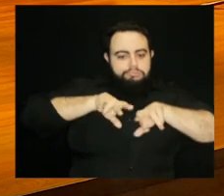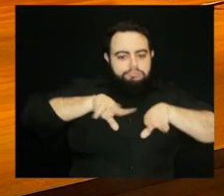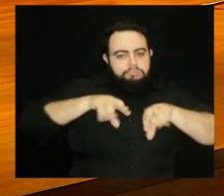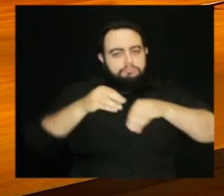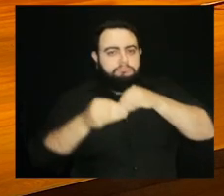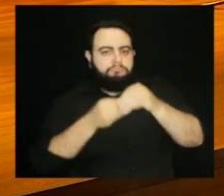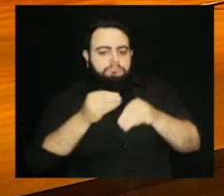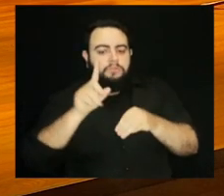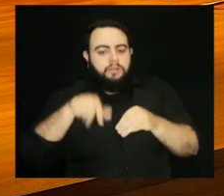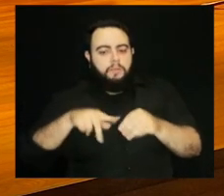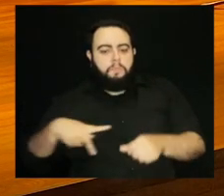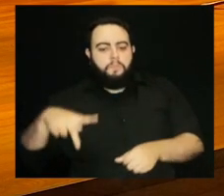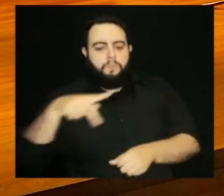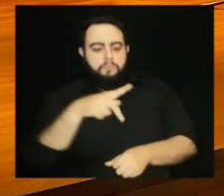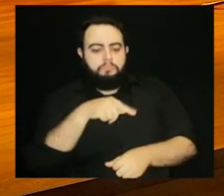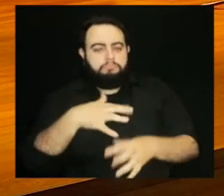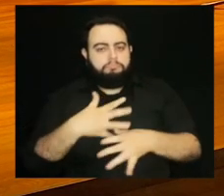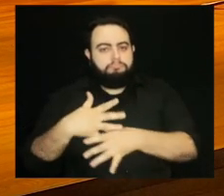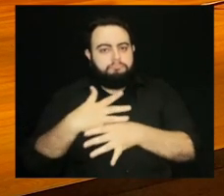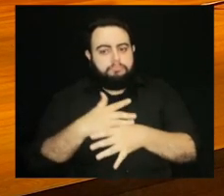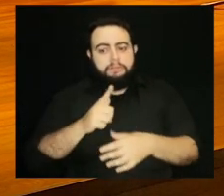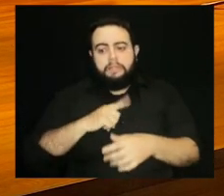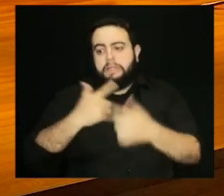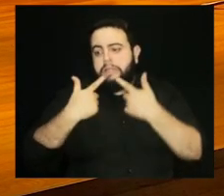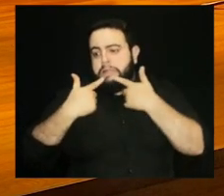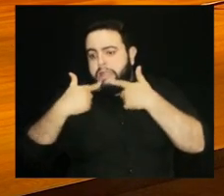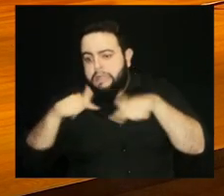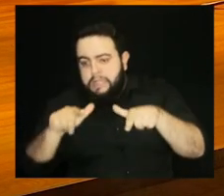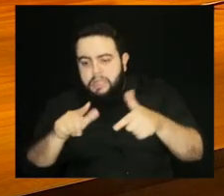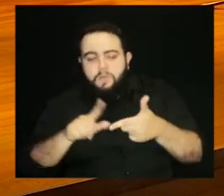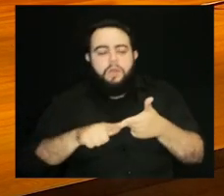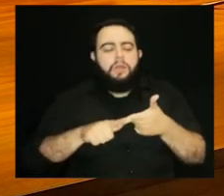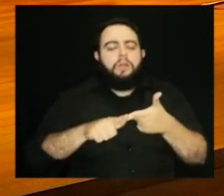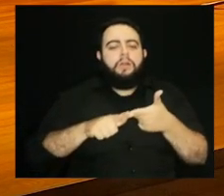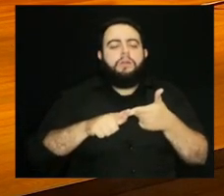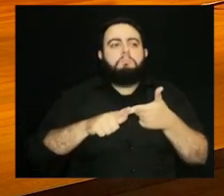daquela cidade, cada uma com a sua língua, cada uma com a sua música, cada uma com a sua visão de